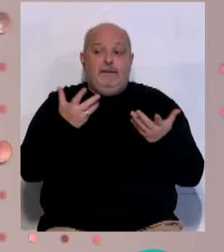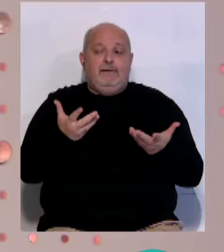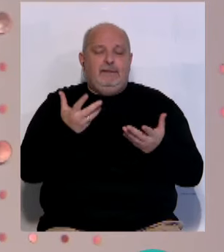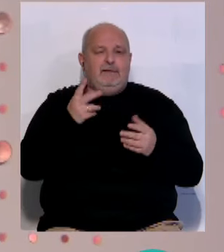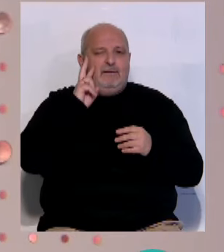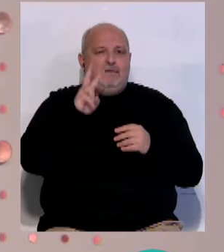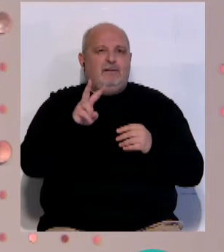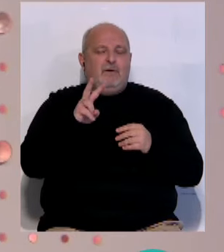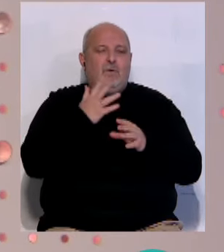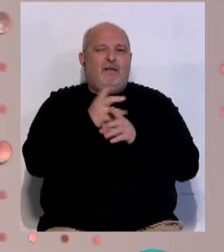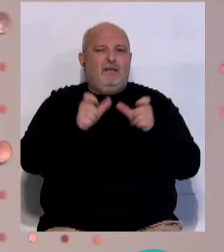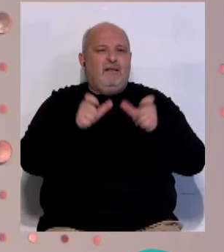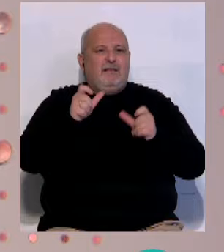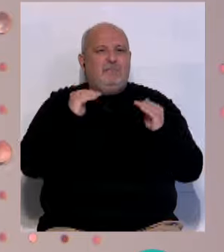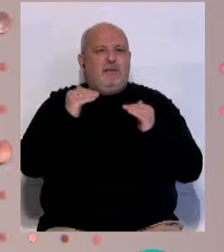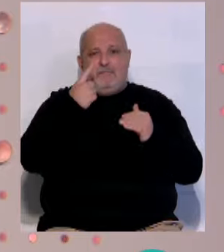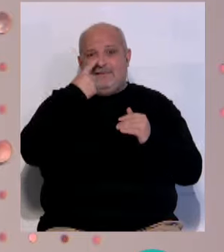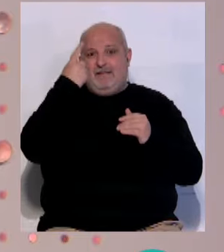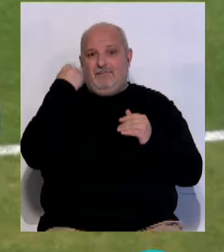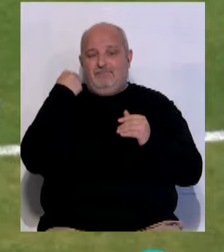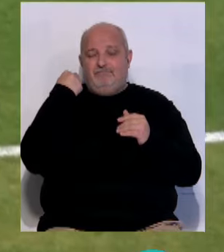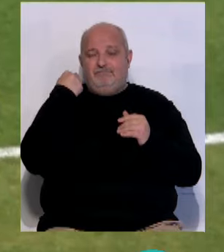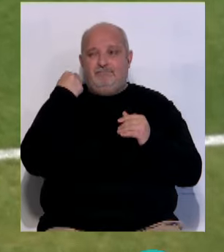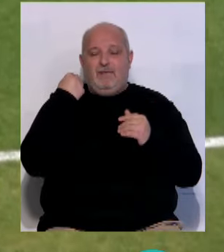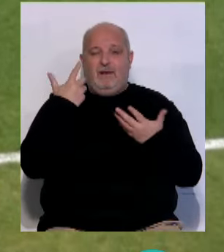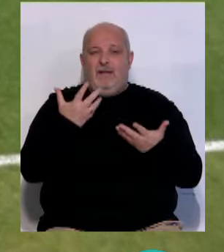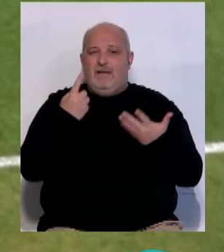Mirando a esos jugadores de la temporada pasada no y aquí han llegado hasta seis jugadores en